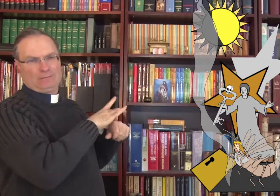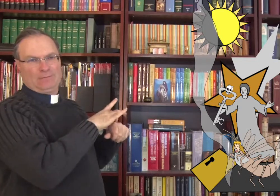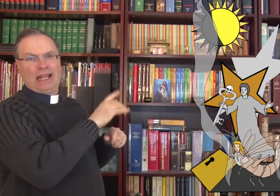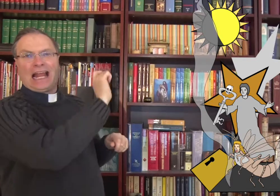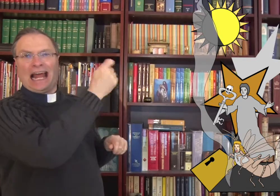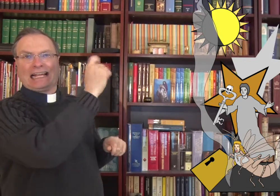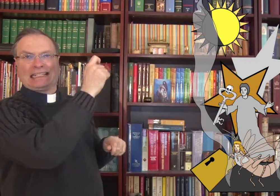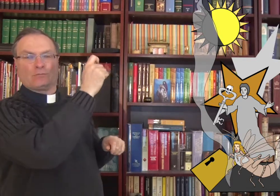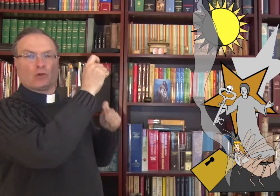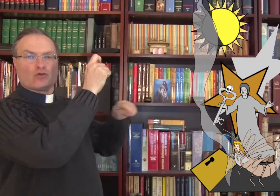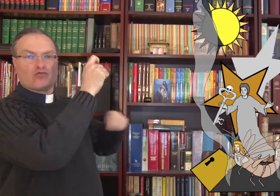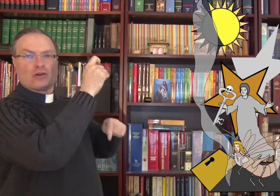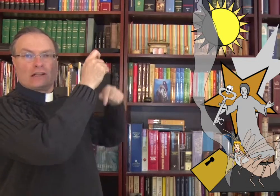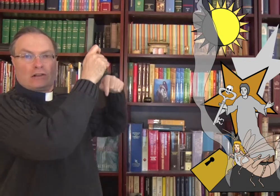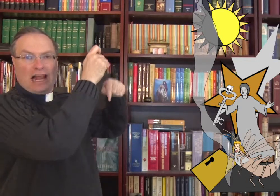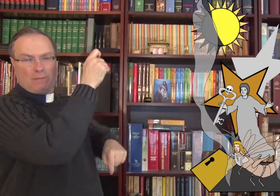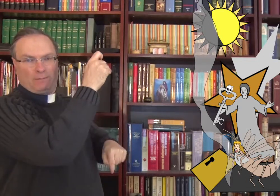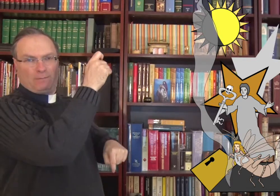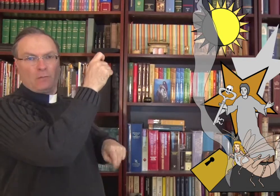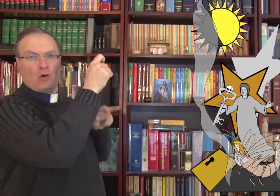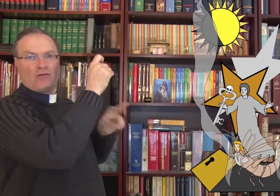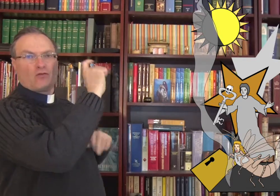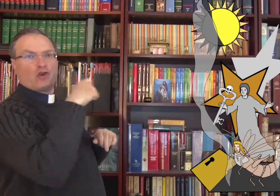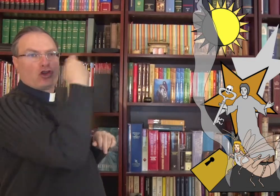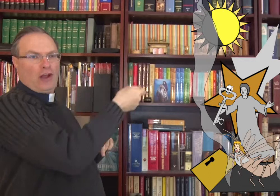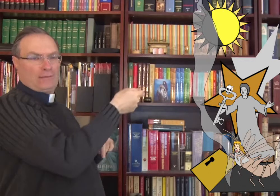La clé du puits de l'abîme lui fut donnée.